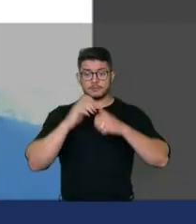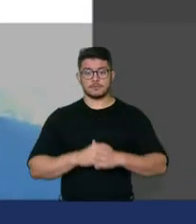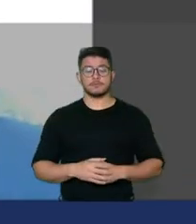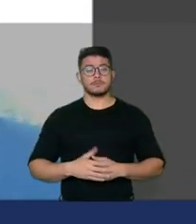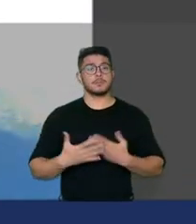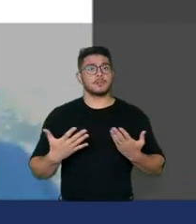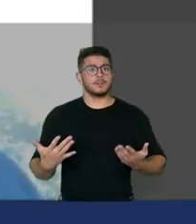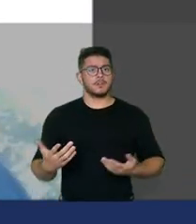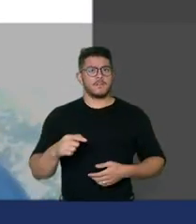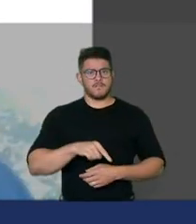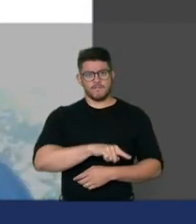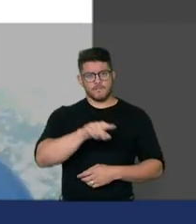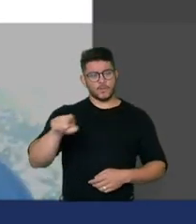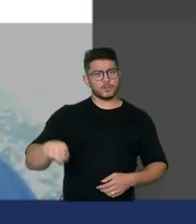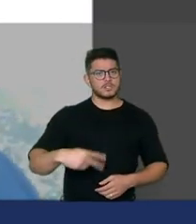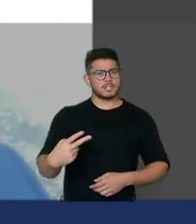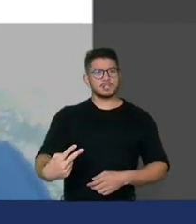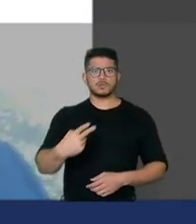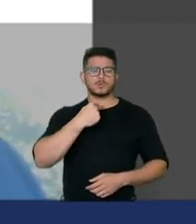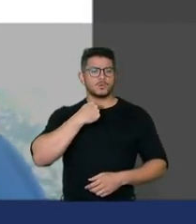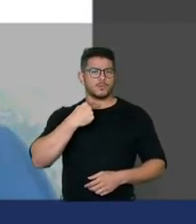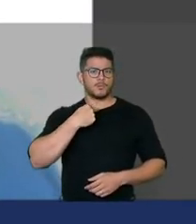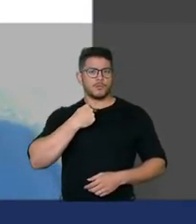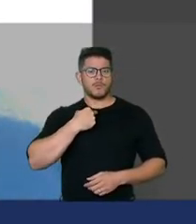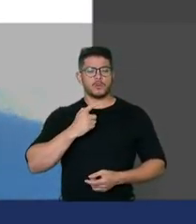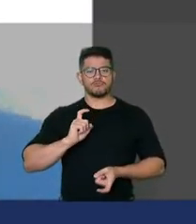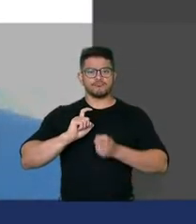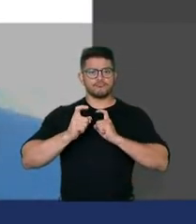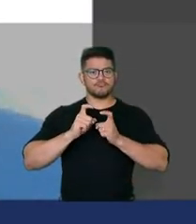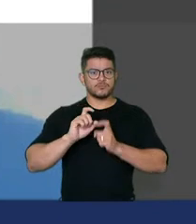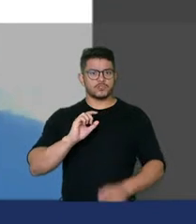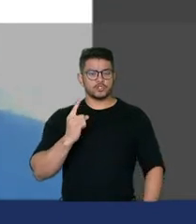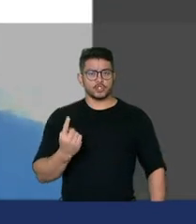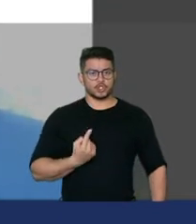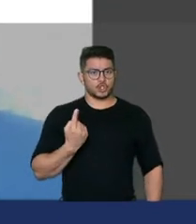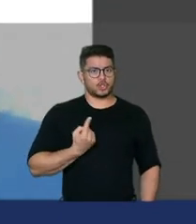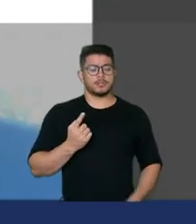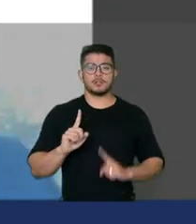ALERTA DE QUE... NINGUÉM GOVERNARÁSOZINHO ESSE PAÍS. O PRESIDENTE SEMPRE VAI